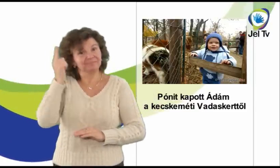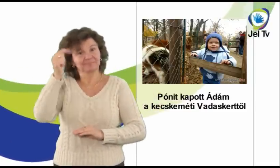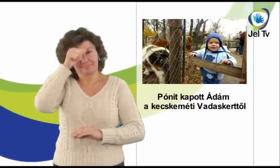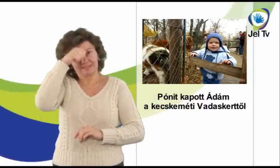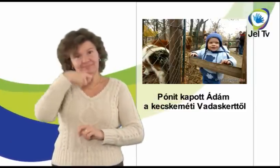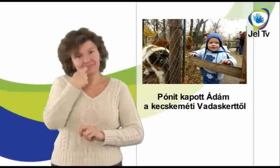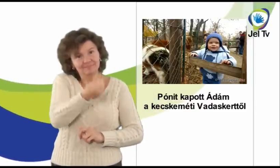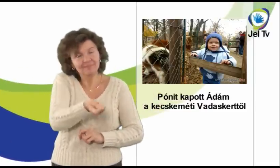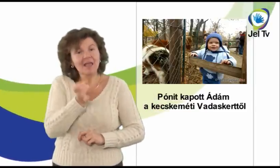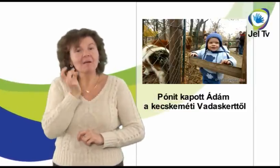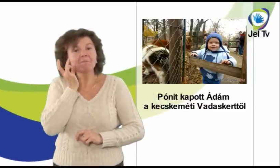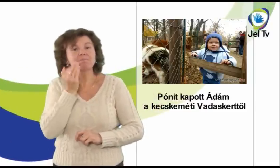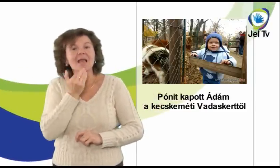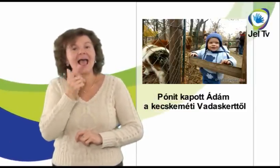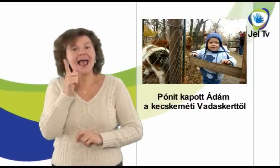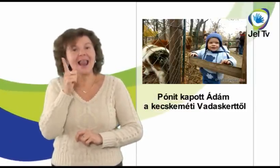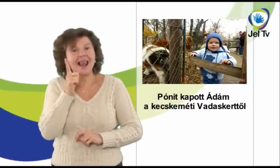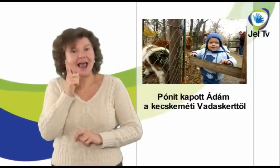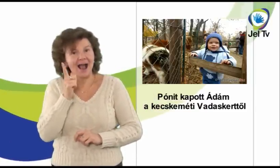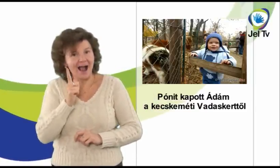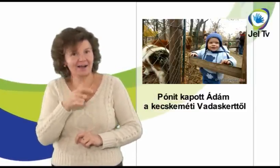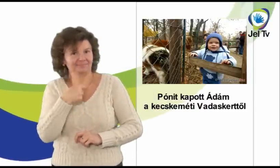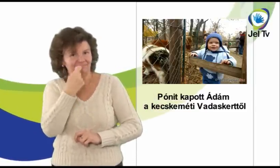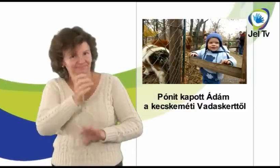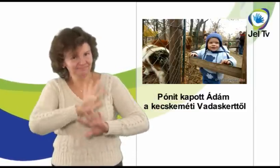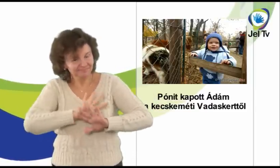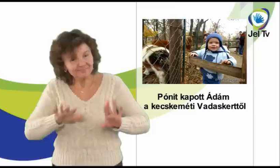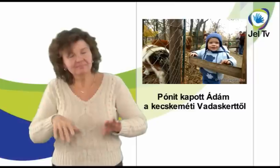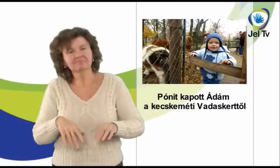Az édesanyja már nevet is adott a kis póninak: Bella.